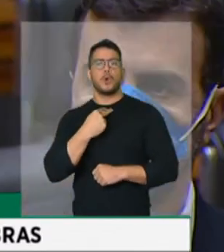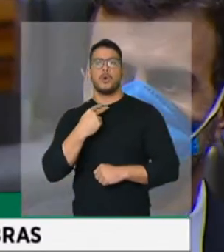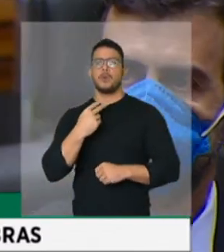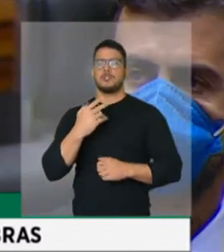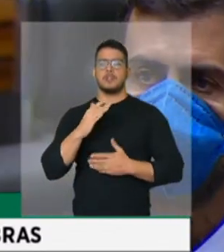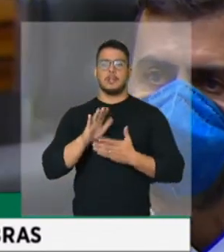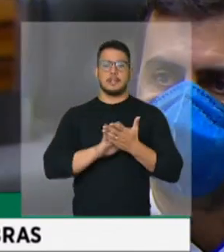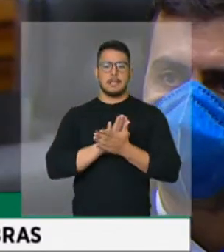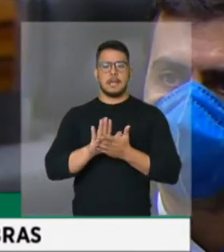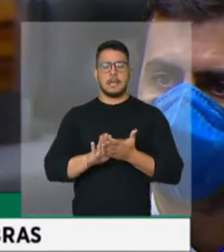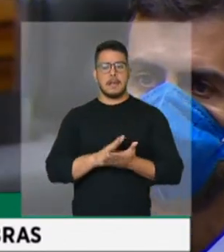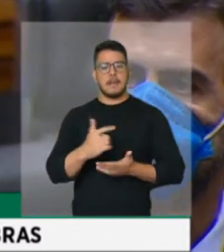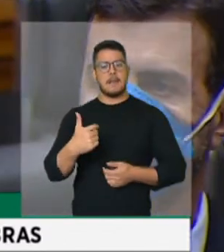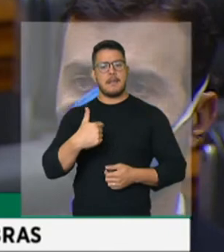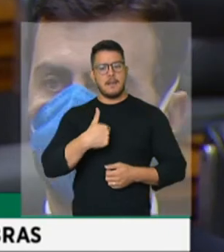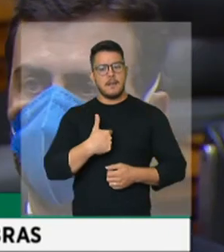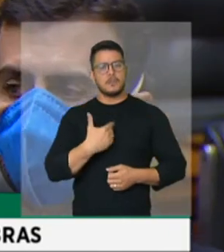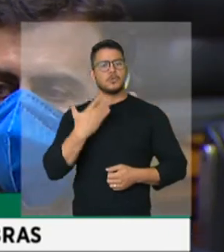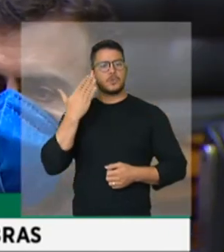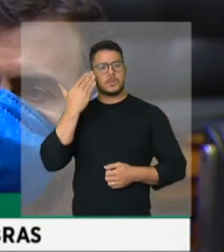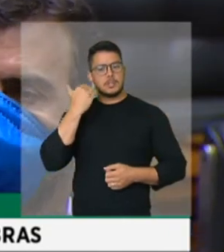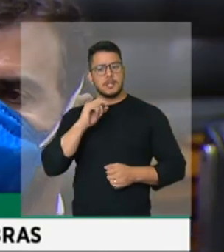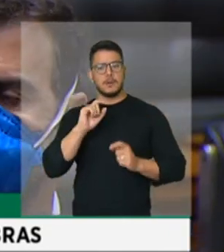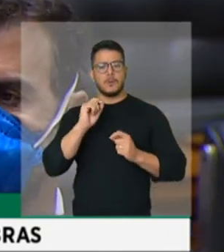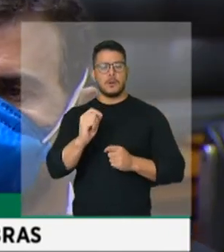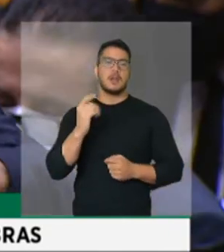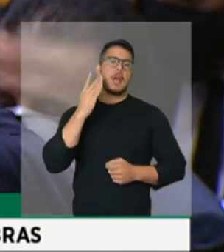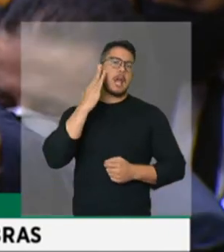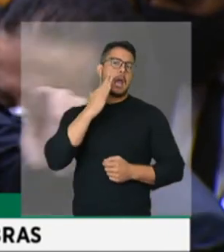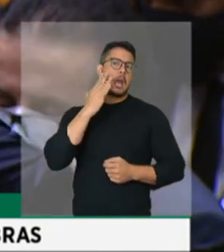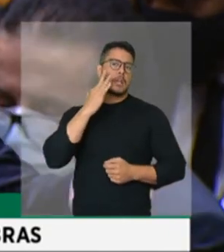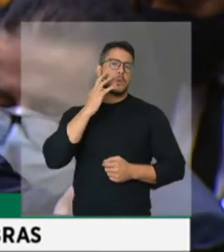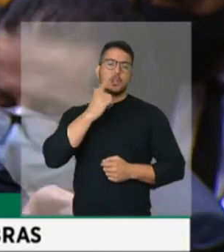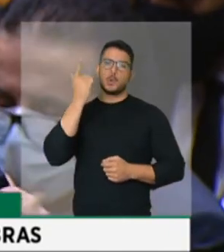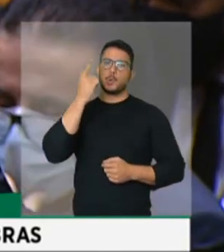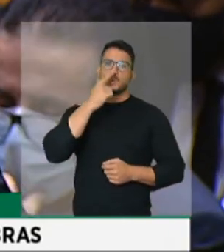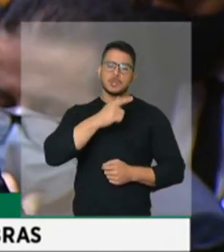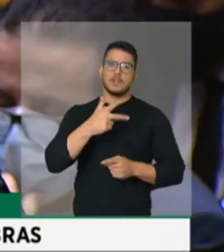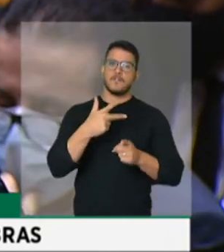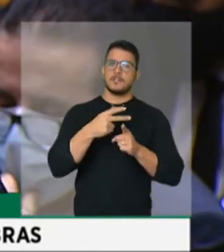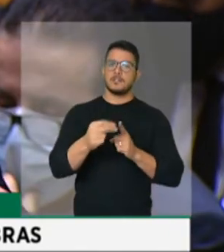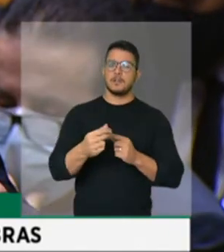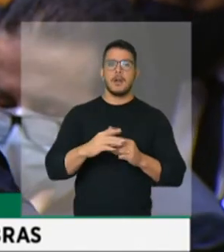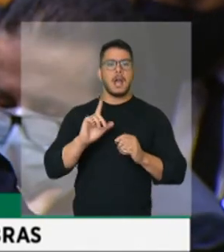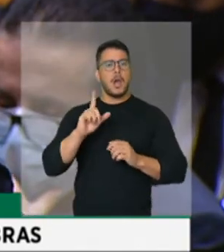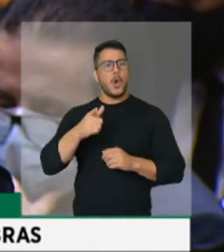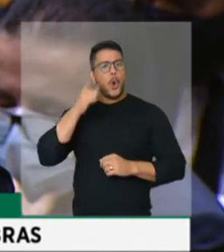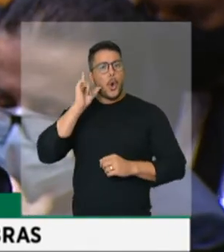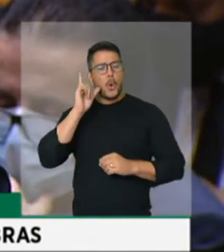NÃO PODE FREQUENTAR AVIÃO, ME RESPONSABILIZA PELA VITÓRIA QUE O PRESIDENTE ARTHUR LIRA TEVE E CHEGOU NUMA REUNIÃO ONTEM DE LÍDERES DE OPOSIÇÃO QUE ALGUNS ME